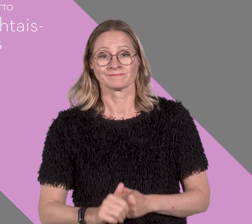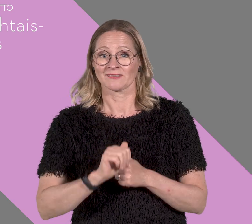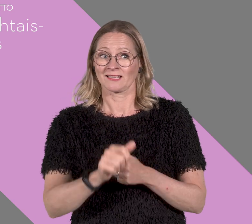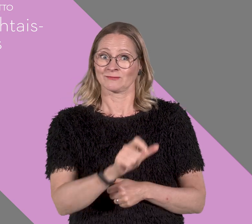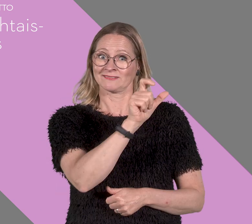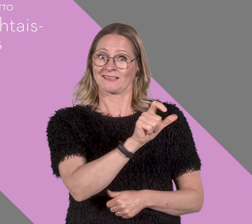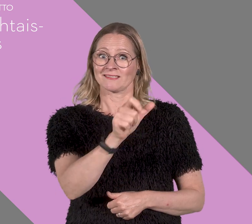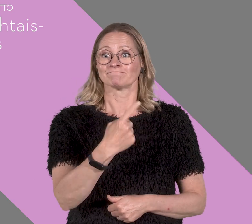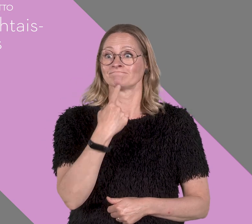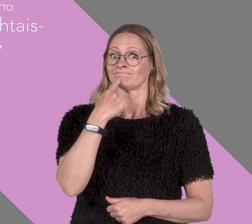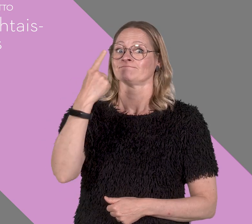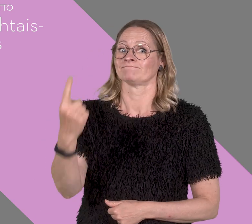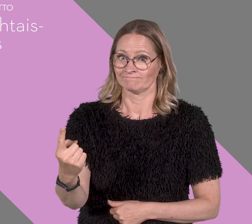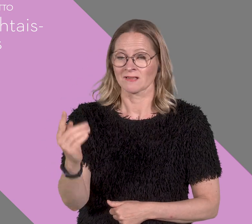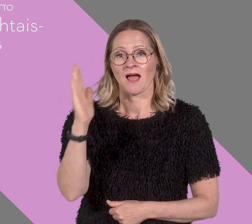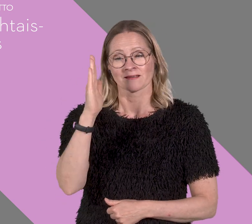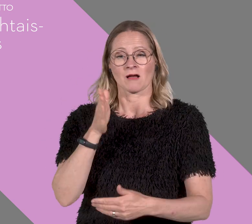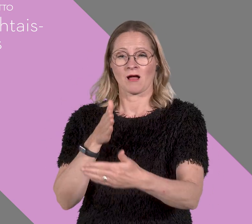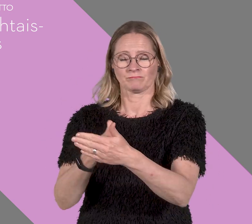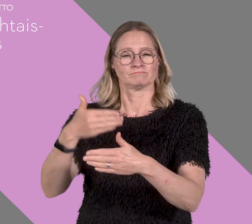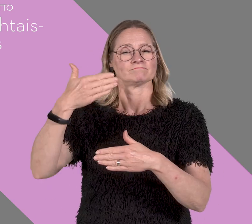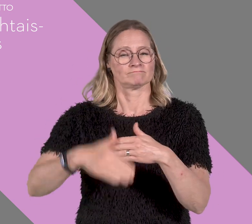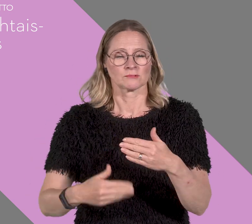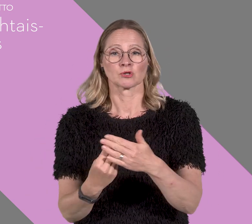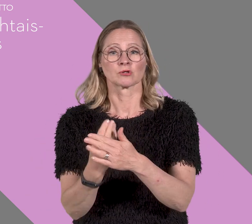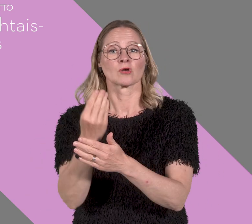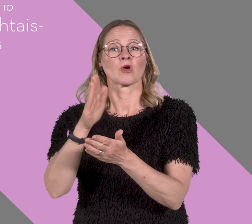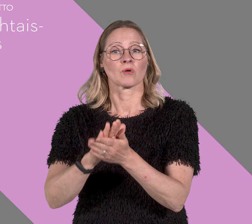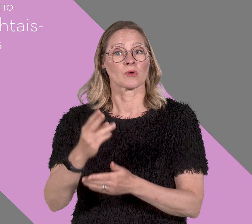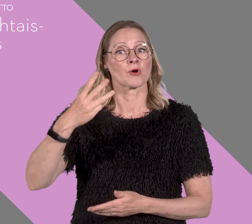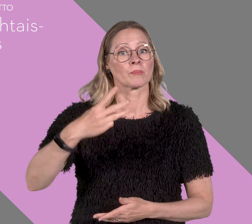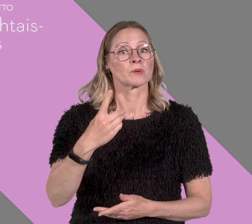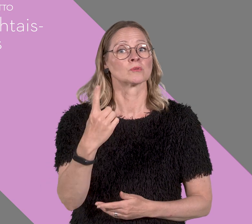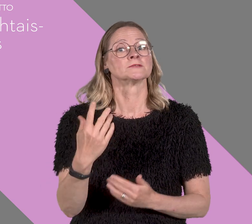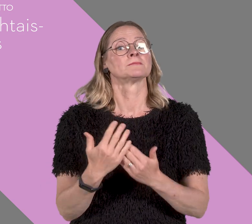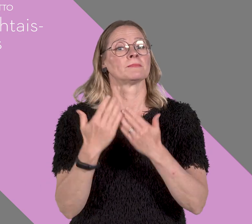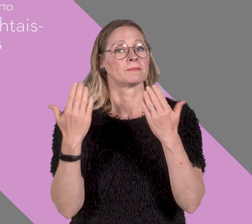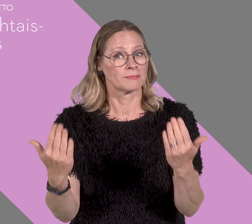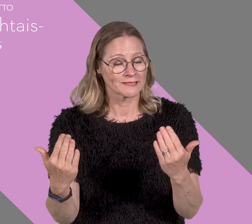Edustajien ilmoittautumisaika päättyy 31.5.